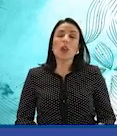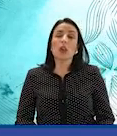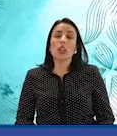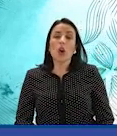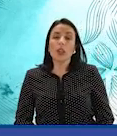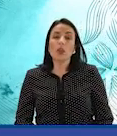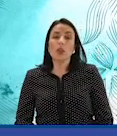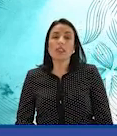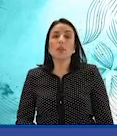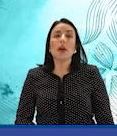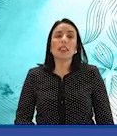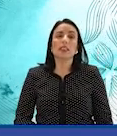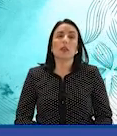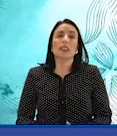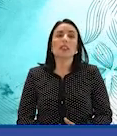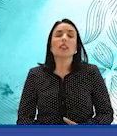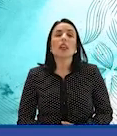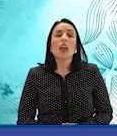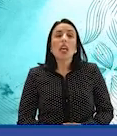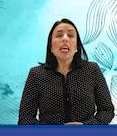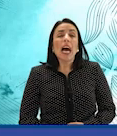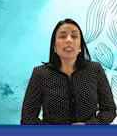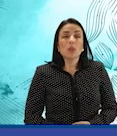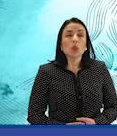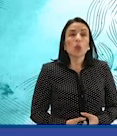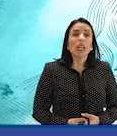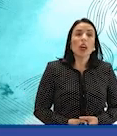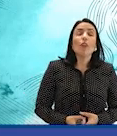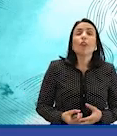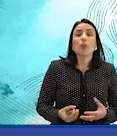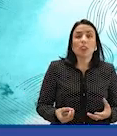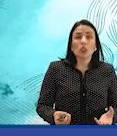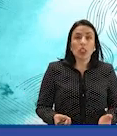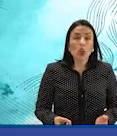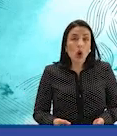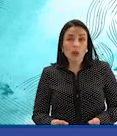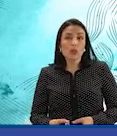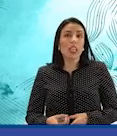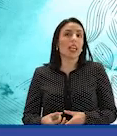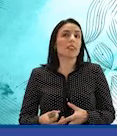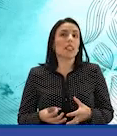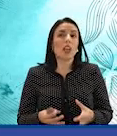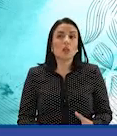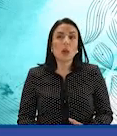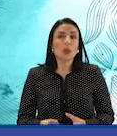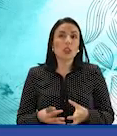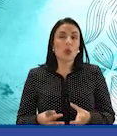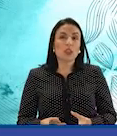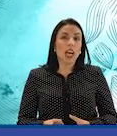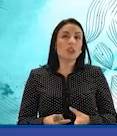a lo que el Código Municipal establece. Hacemos una confirmación del quórum que la cantidad de los miembros que votaron